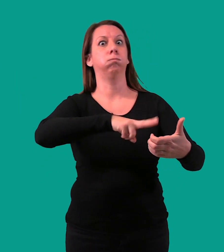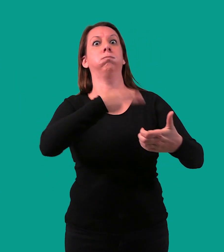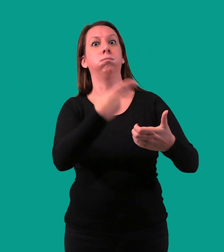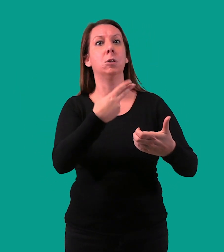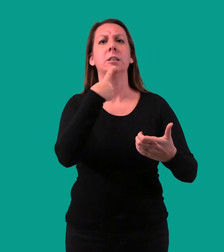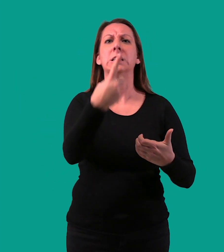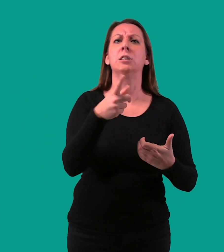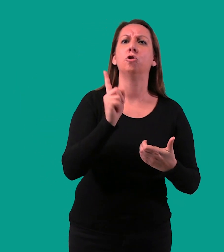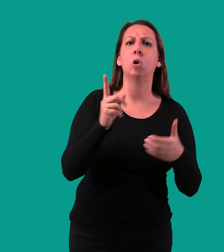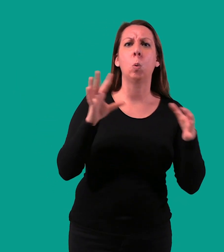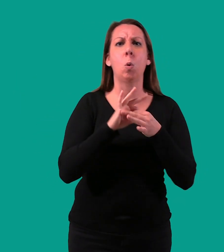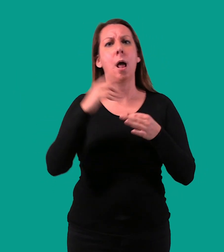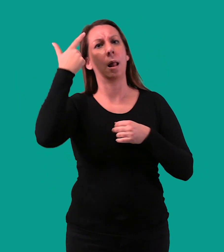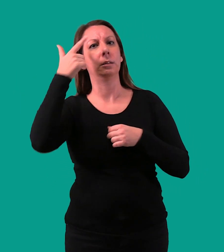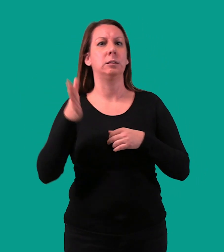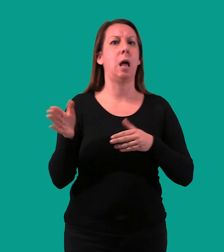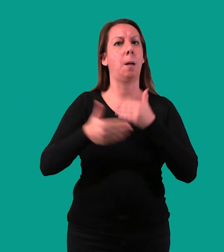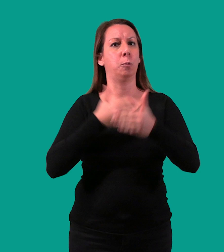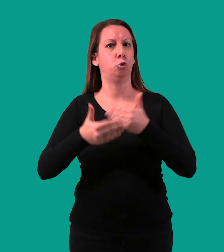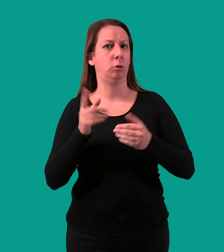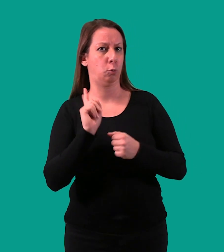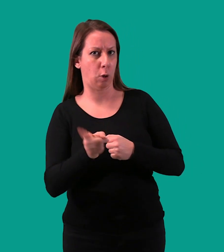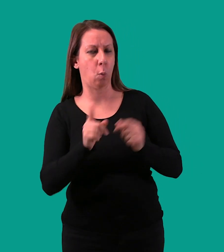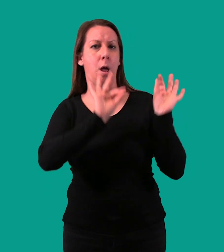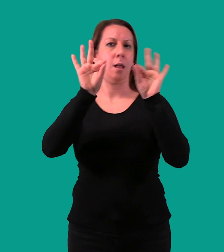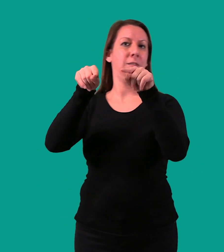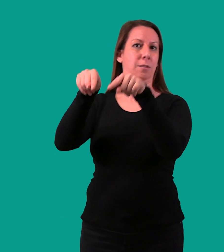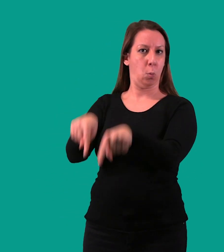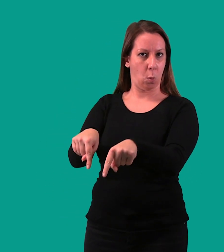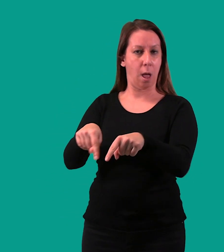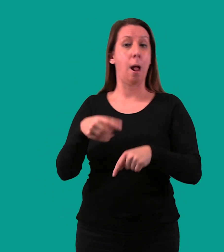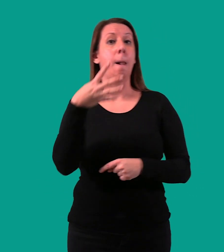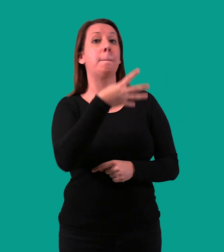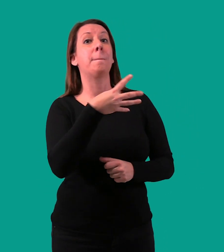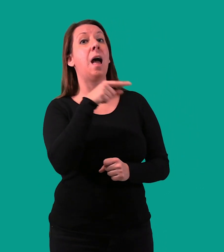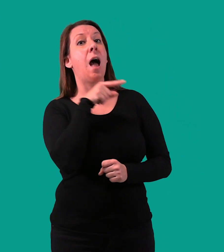che poi vibra. Gli dirà esattamente, cosa è successo e poi potrà orientarsi. Poi verrà qui.